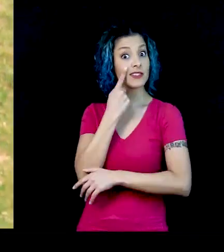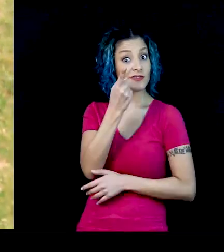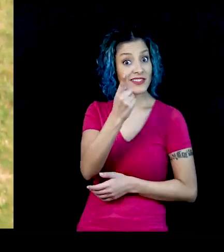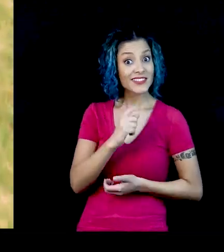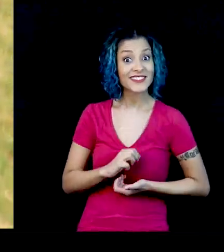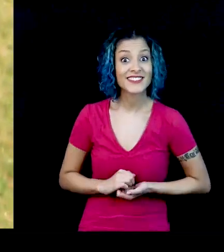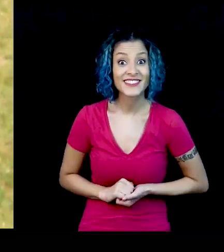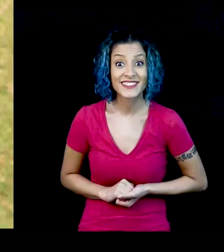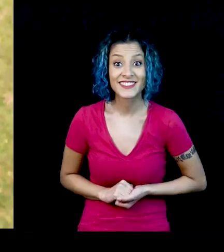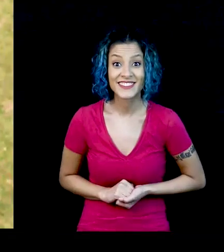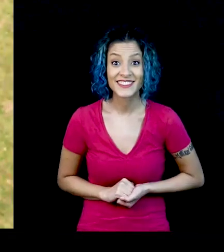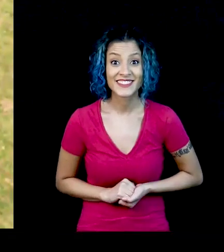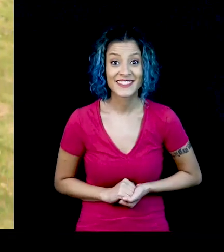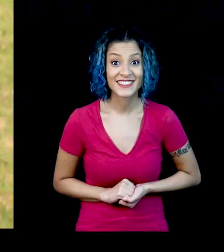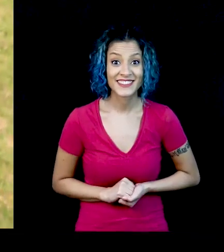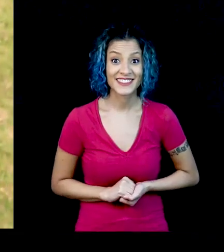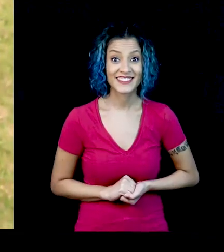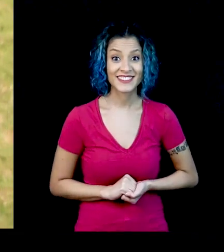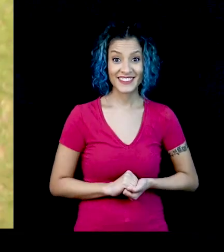Vamos testar?